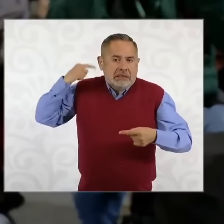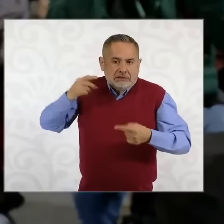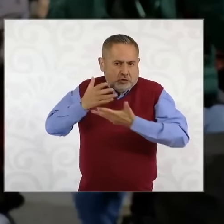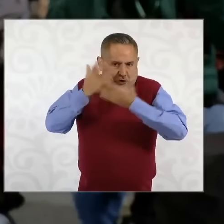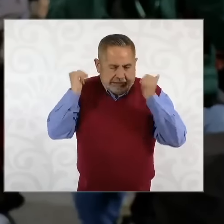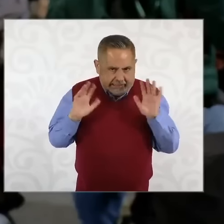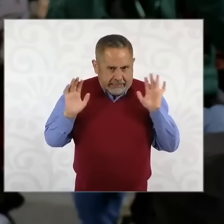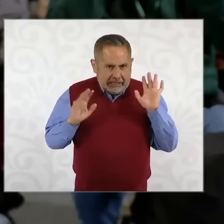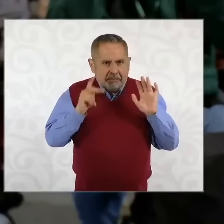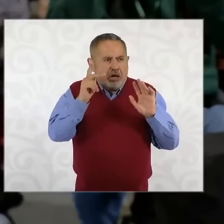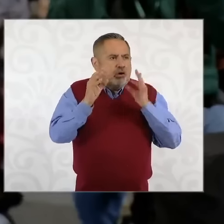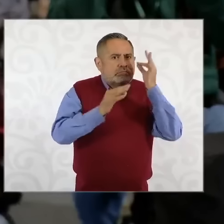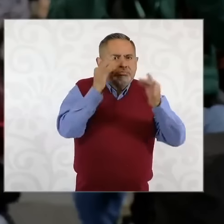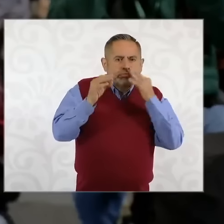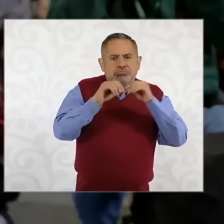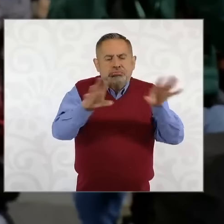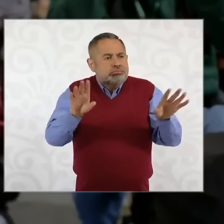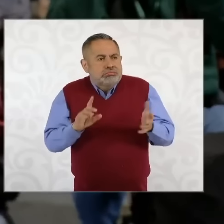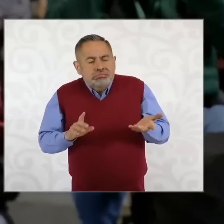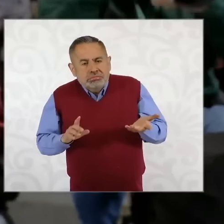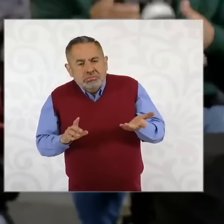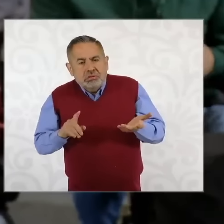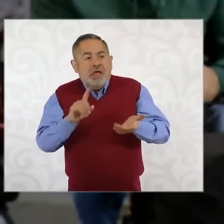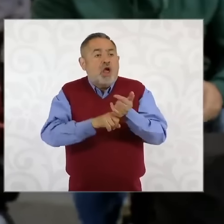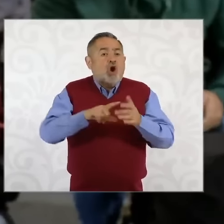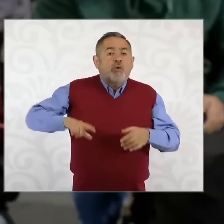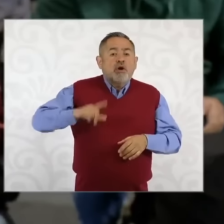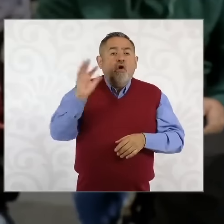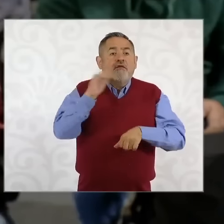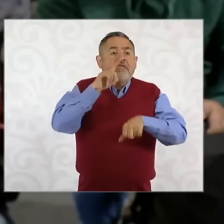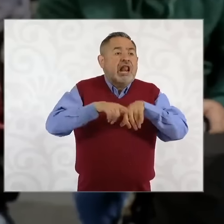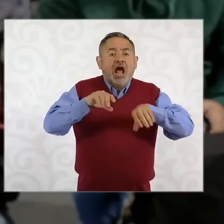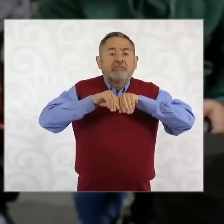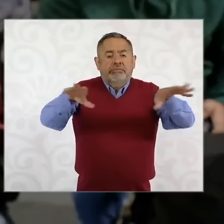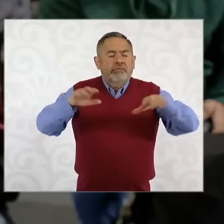declaraciones e información que suelta el gobierno federal el día de ayer, justamente en este mismo